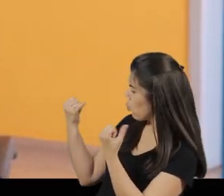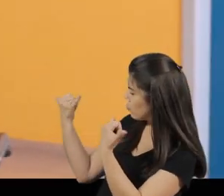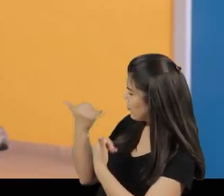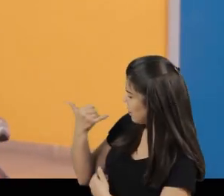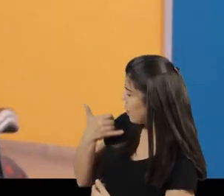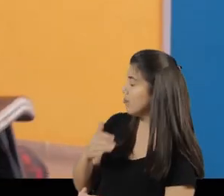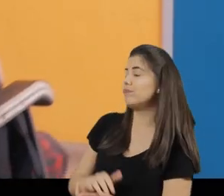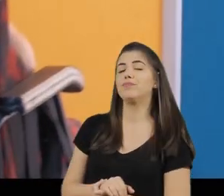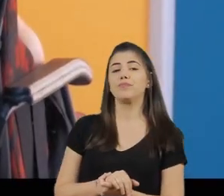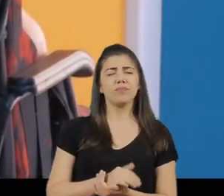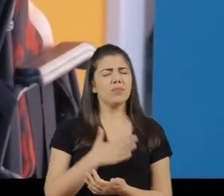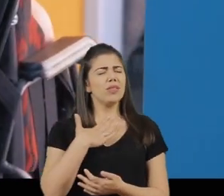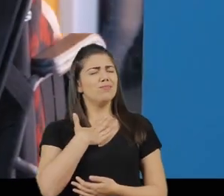Então eu me senti bem à vontade